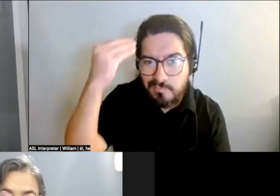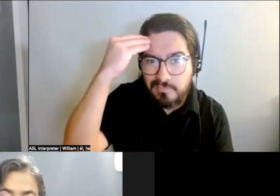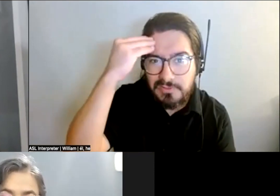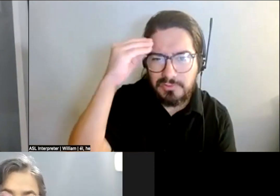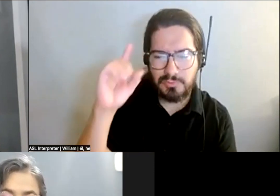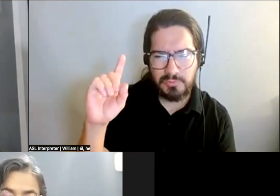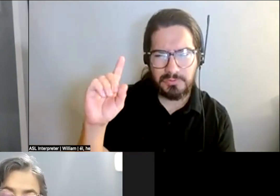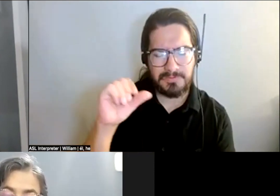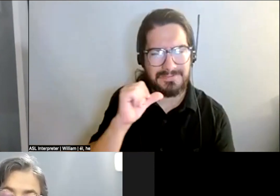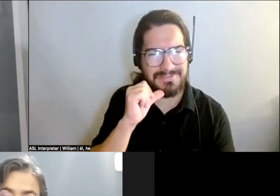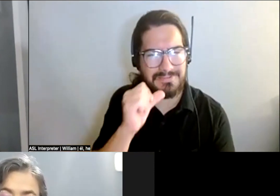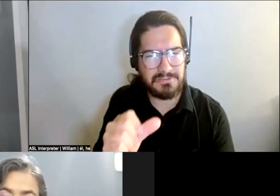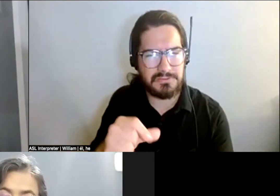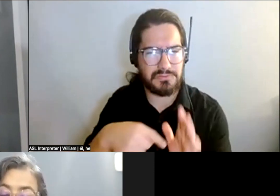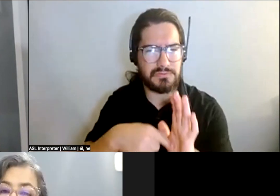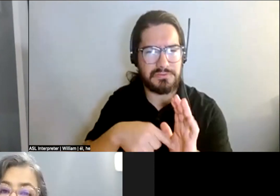El Guaire ha visto demasiado.